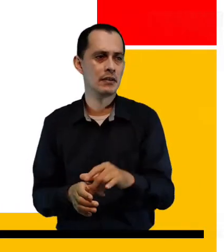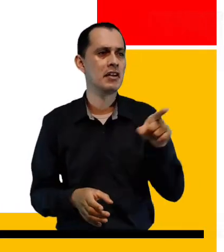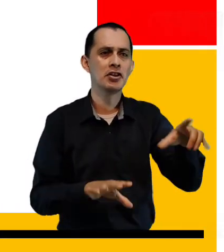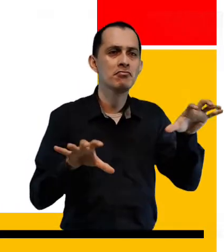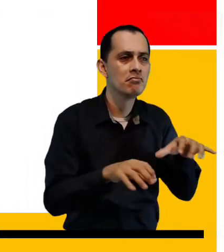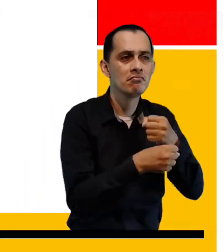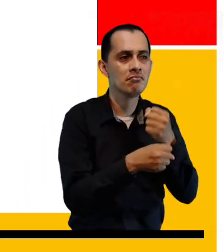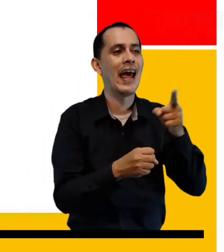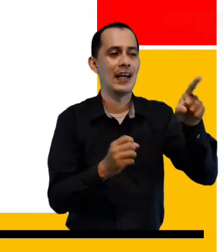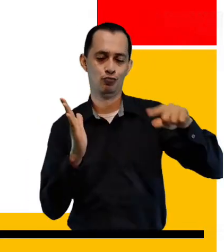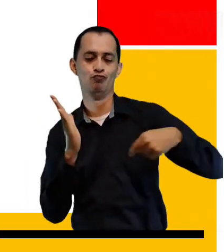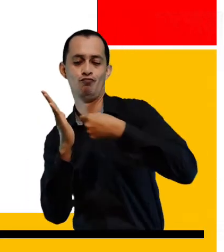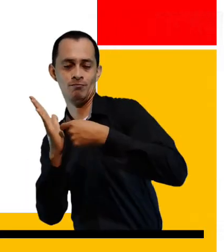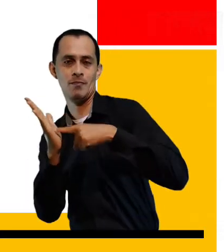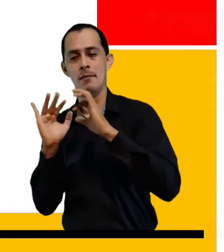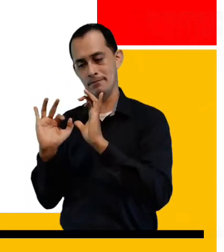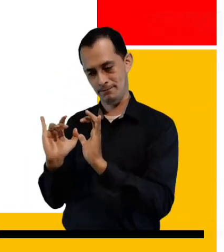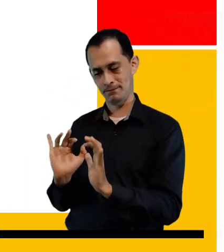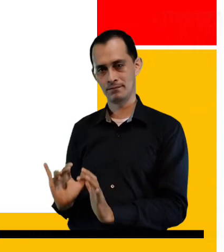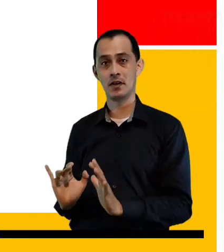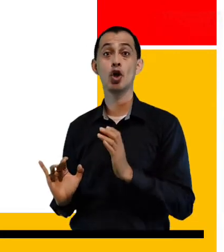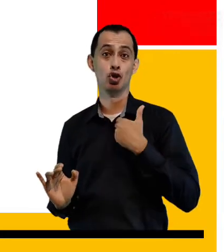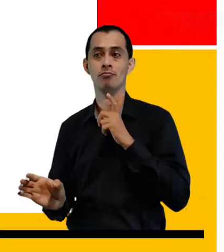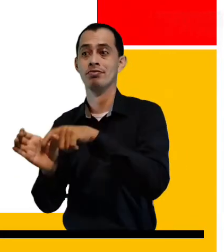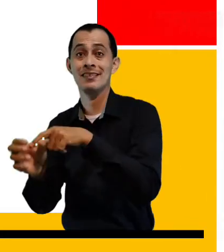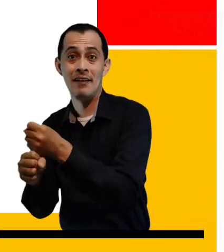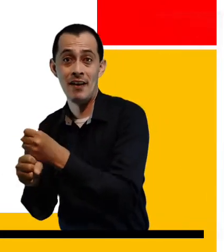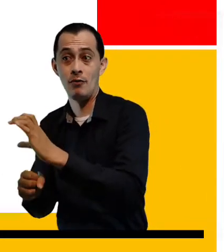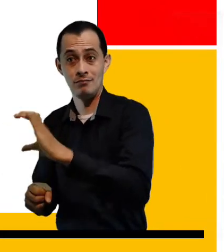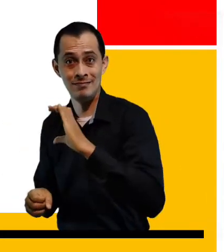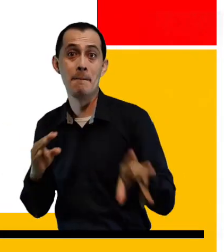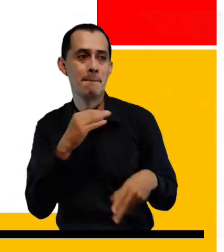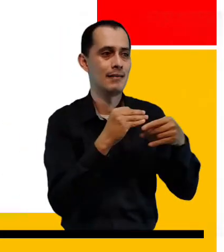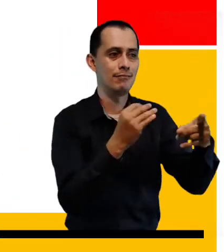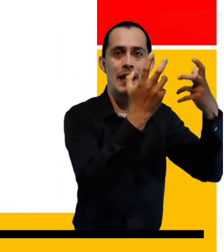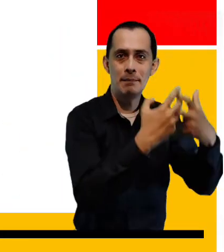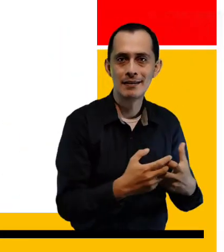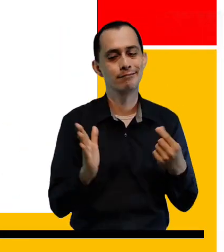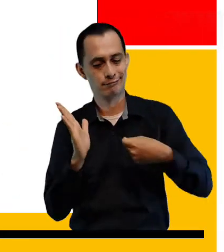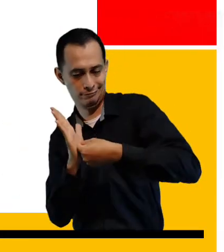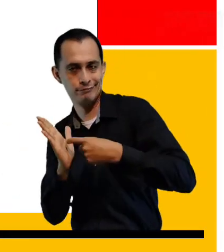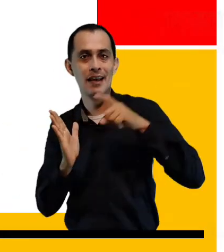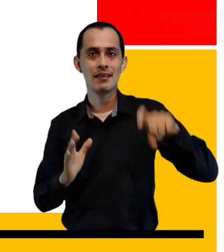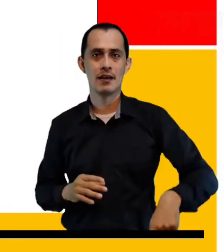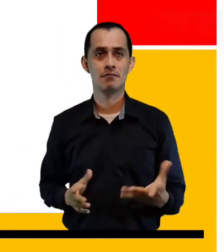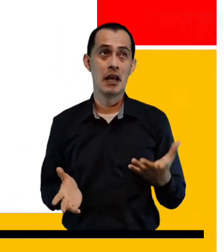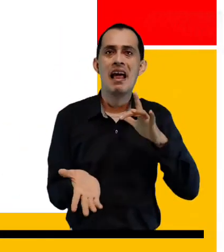privada independiente de su ejercicio laboral como empleado, datos de deudas u obligaciones